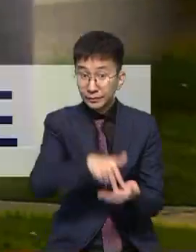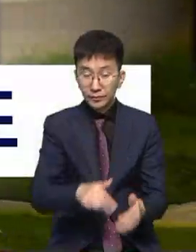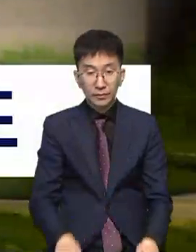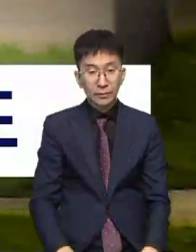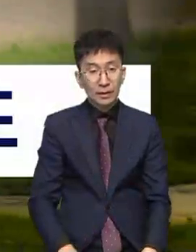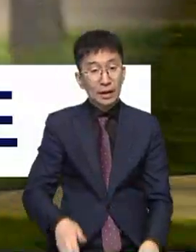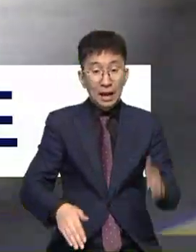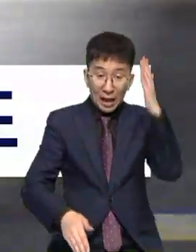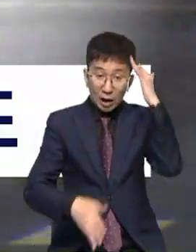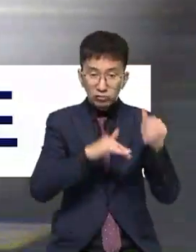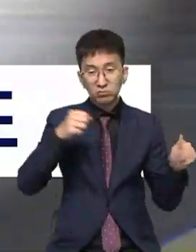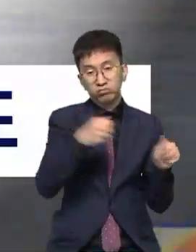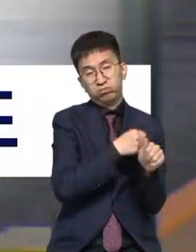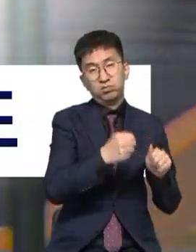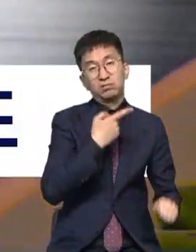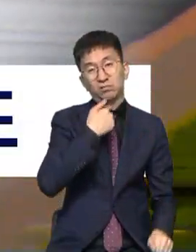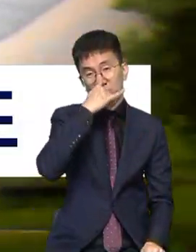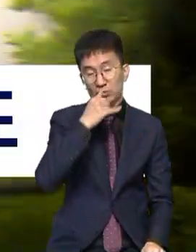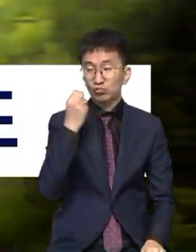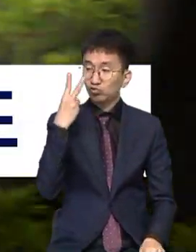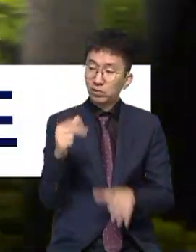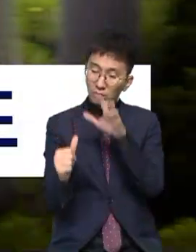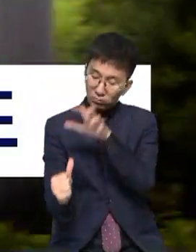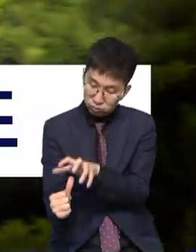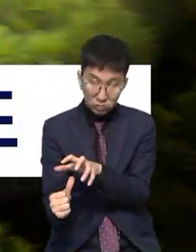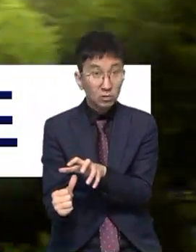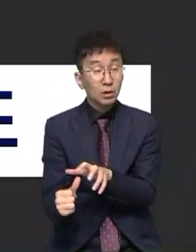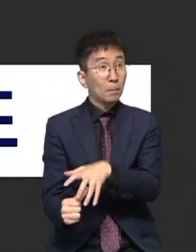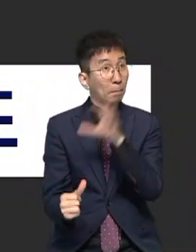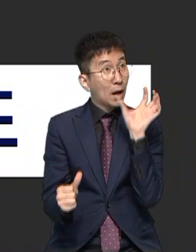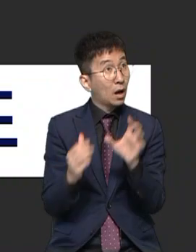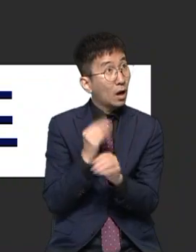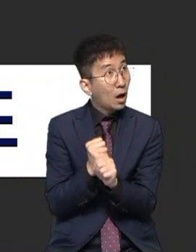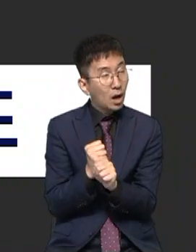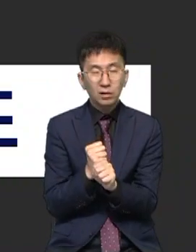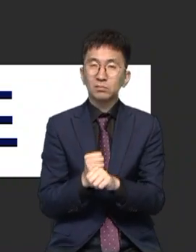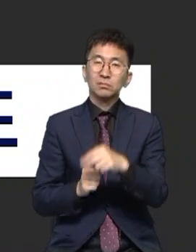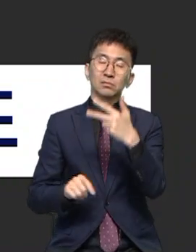혐의로 두 달가량 구금된 뒤 지난 10일 석방됐고 경찰차를 걷어차 벌금형도